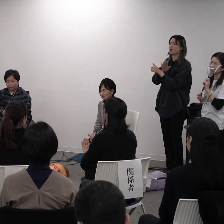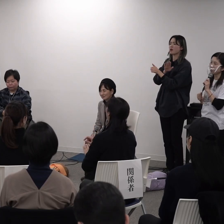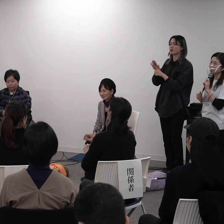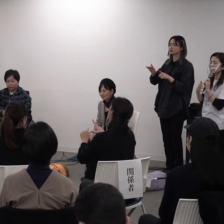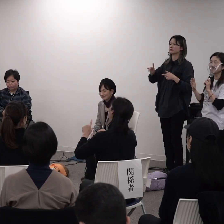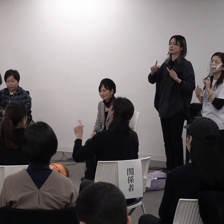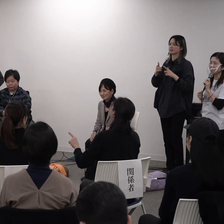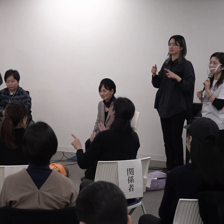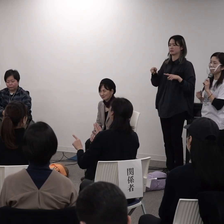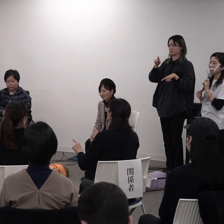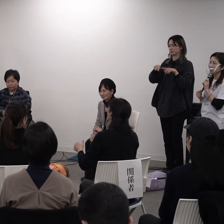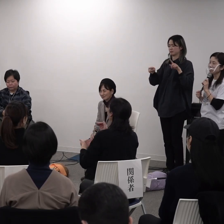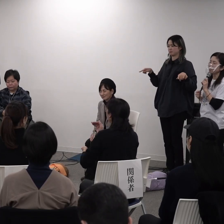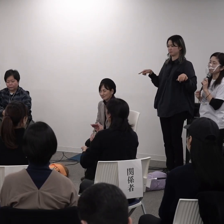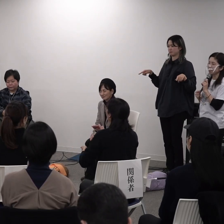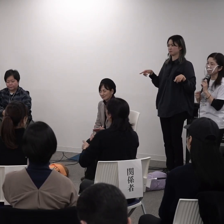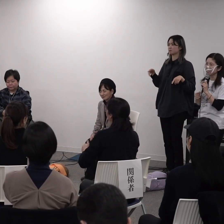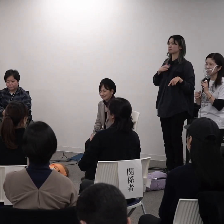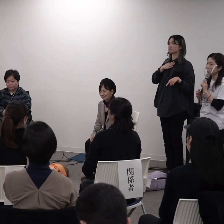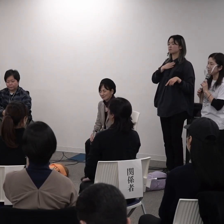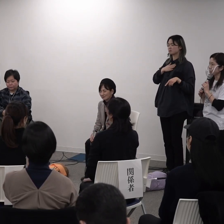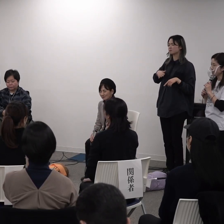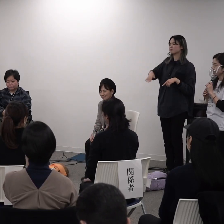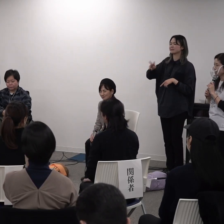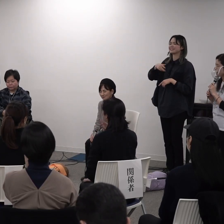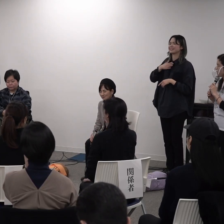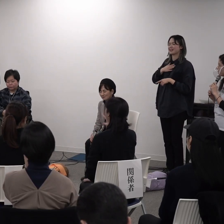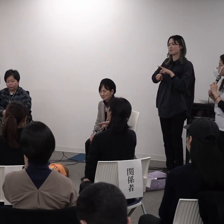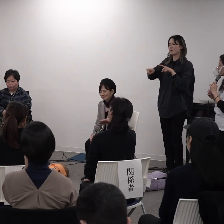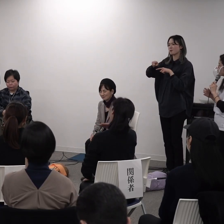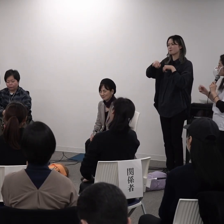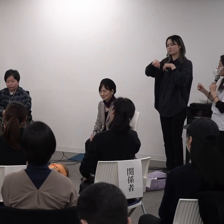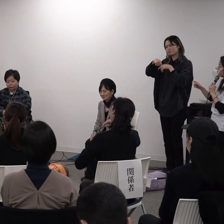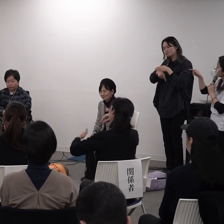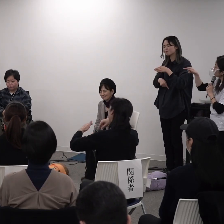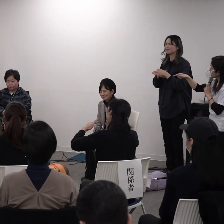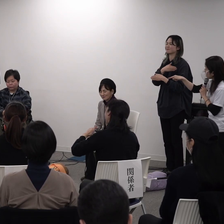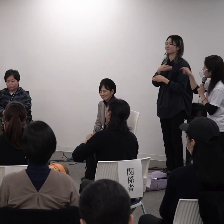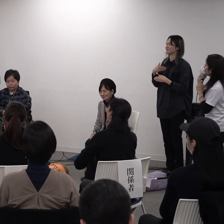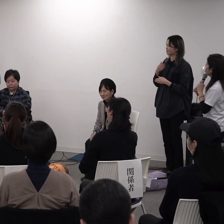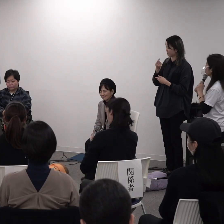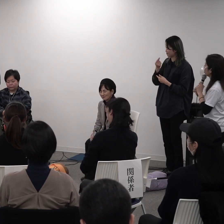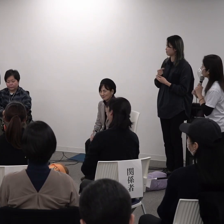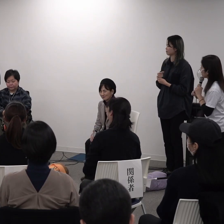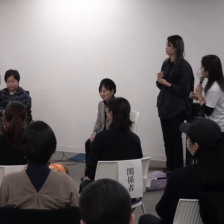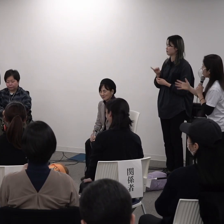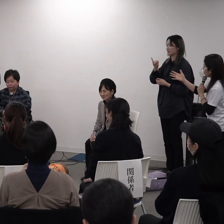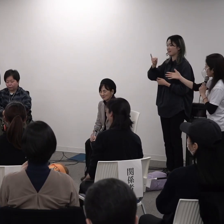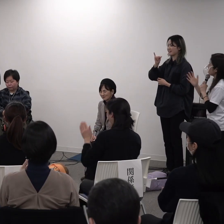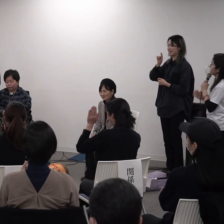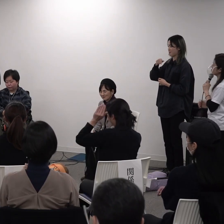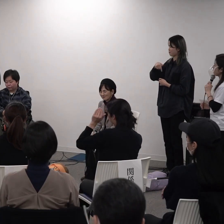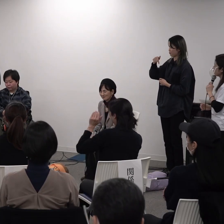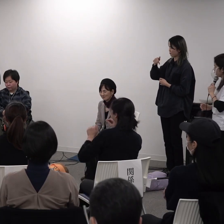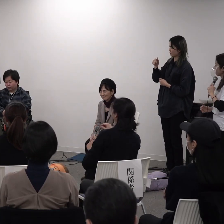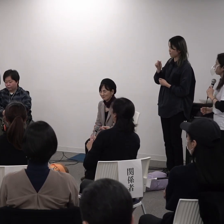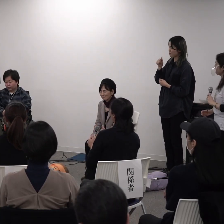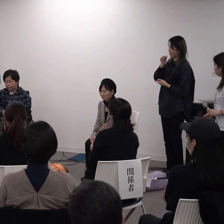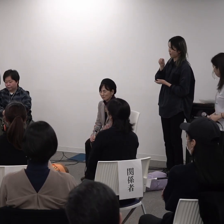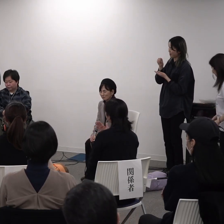また理解が深まるかなと思います ありがとうございます 橋爪）チャンプくんの紹介をお願いします